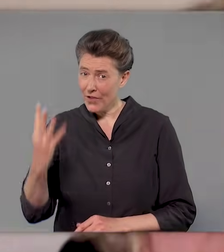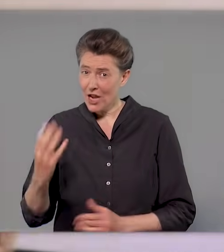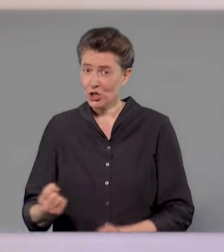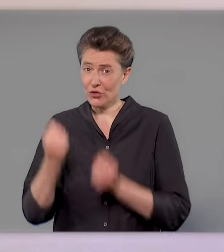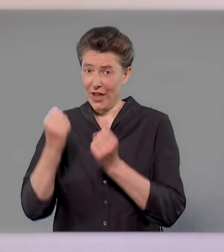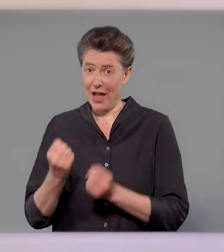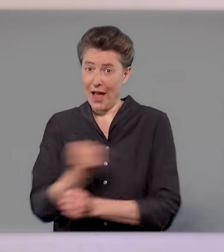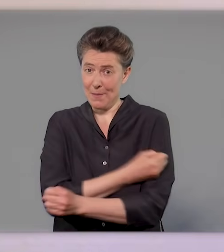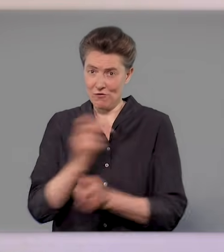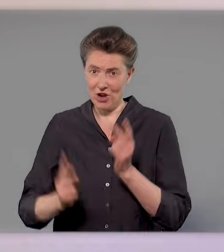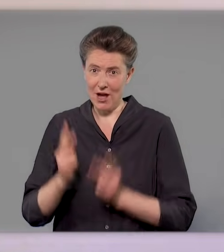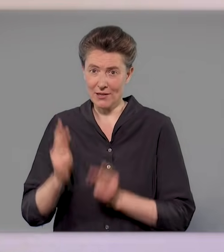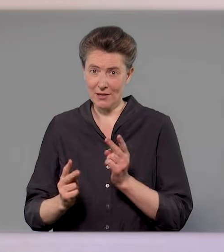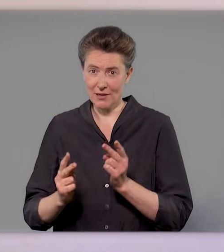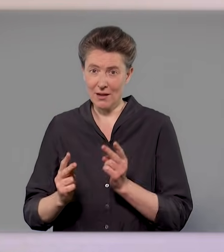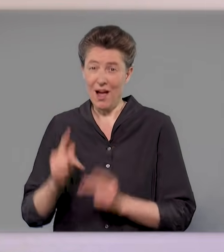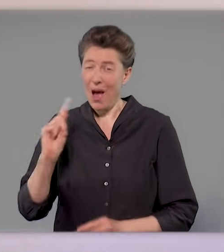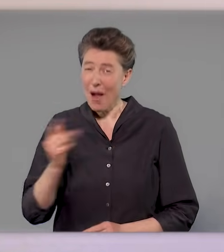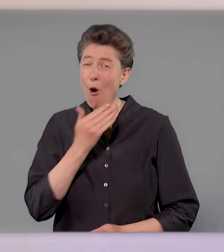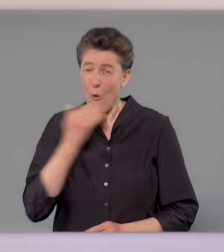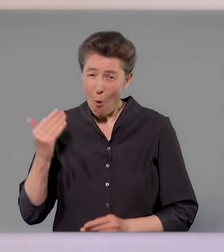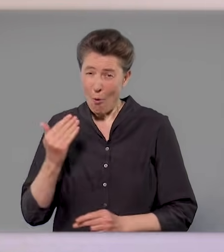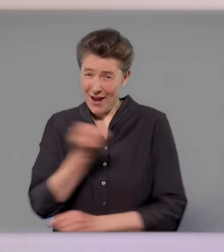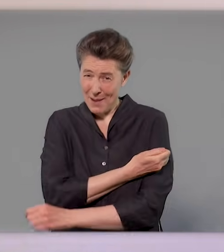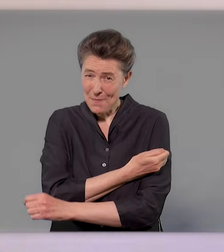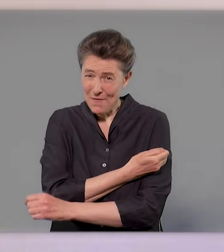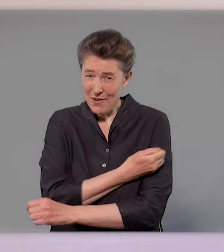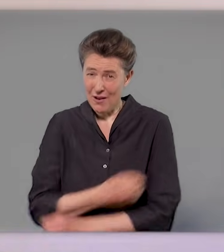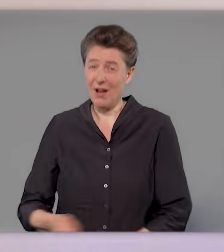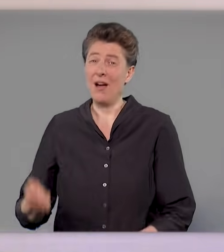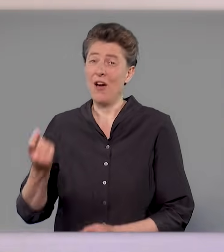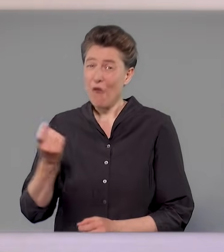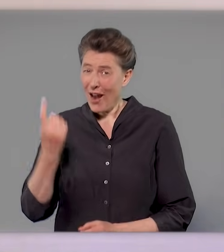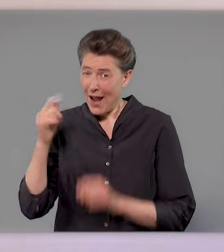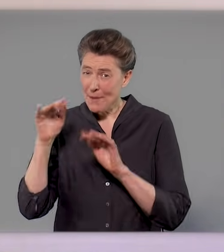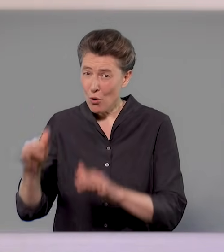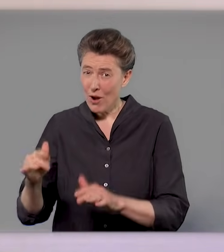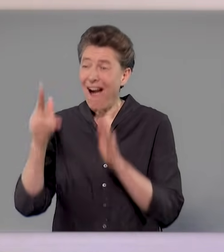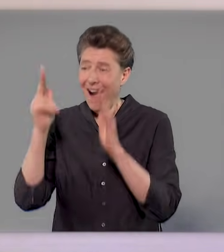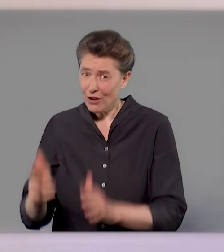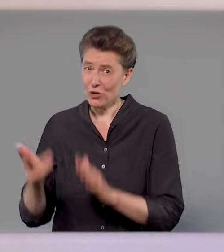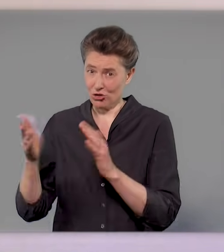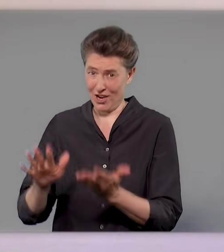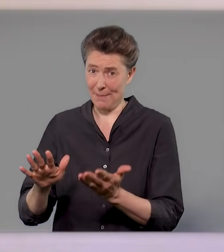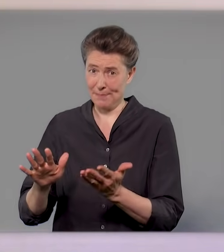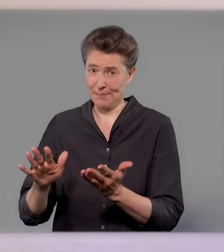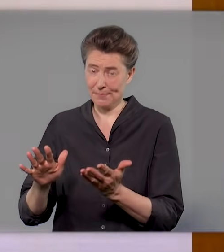Während etwa 800 pro eine Million Menschen in dieser Altersgruppe an Covid-19 verstorben sind.